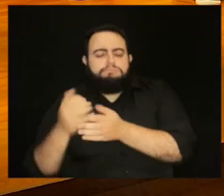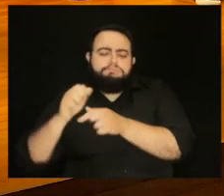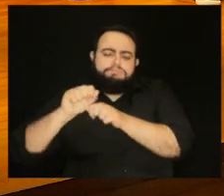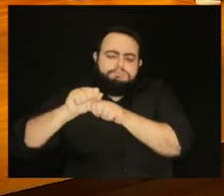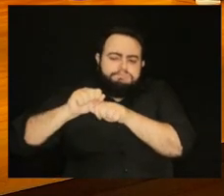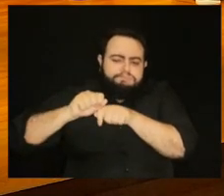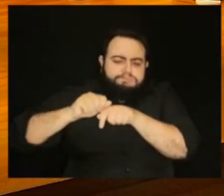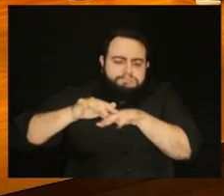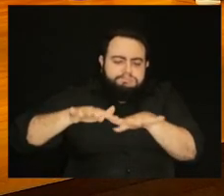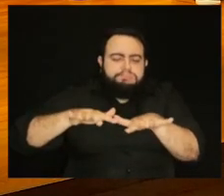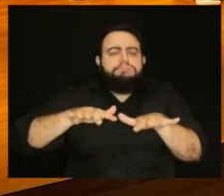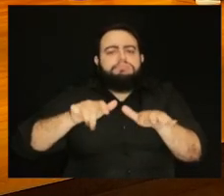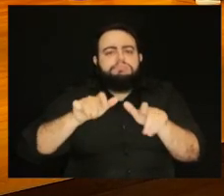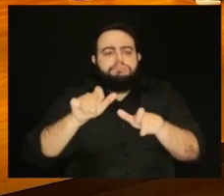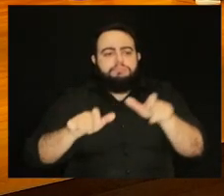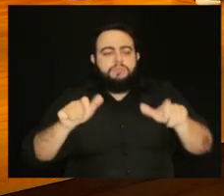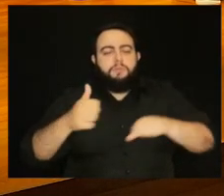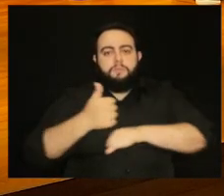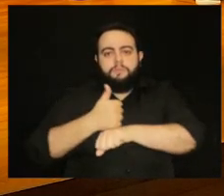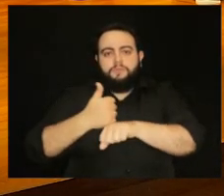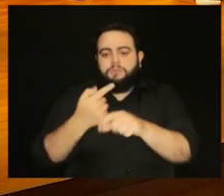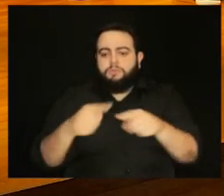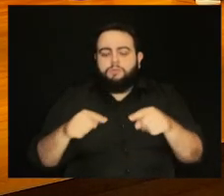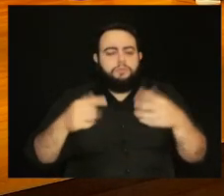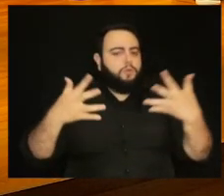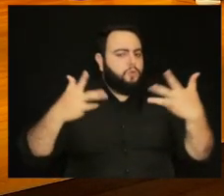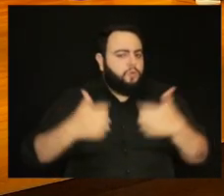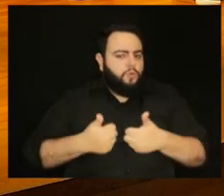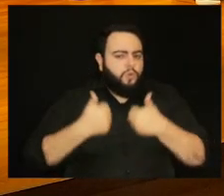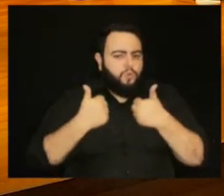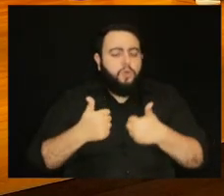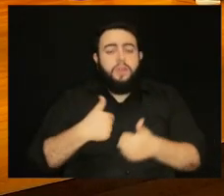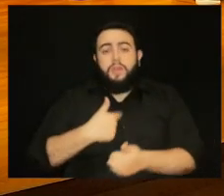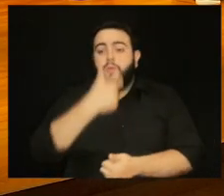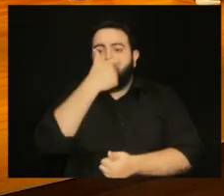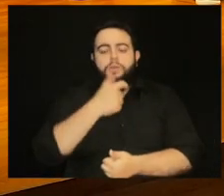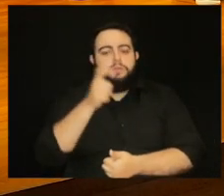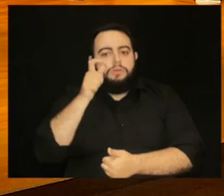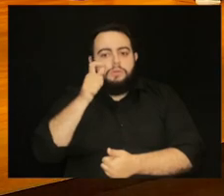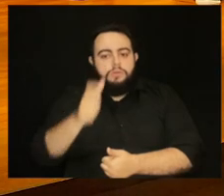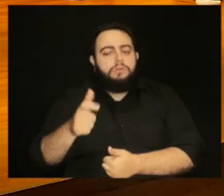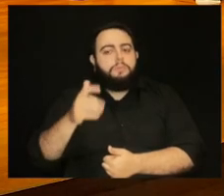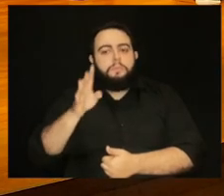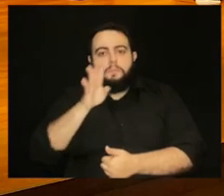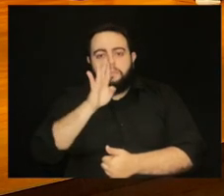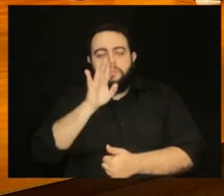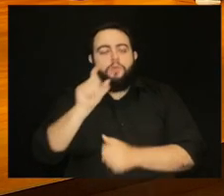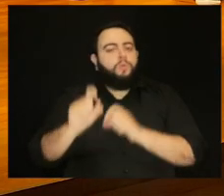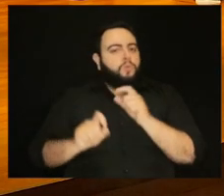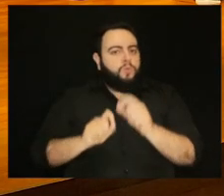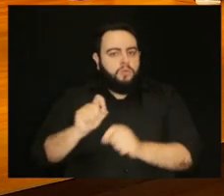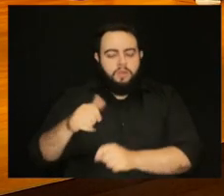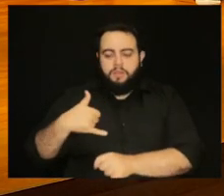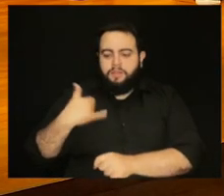de músicos extraordinários. Isso eu acho muito impressionante que essa gurizada com 12 13 10 anos